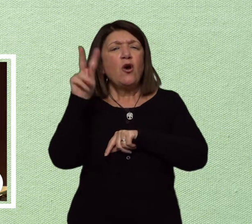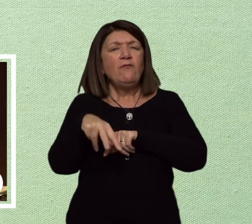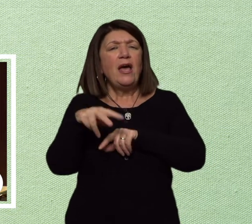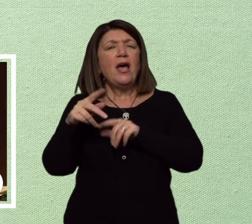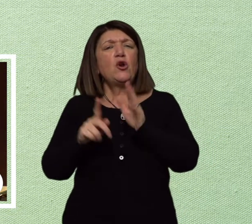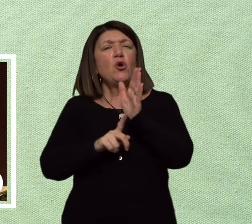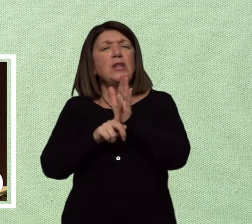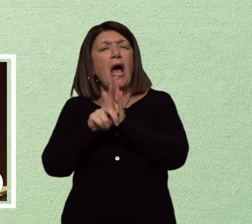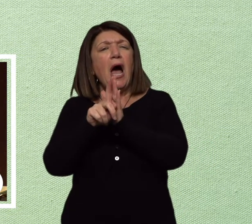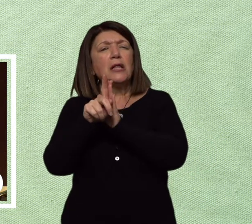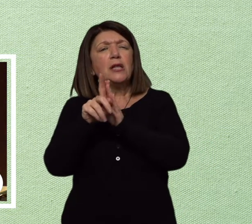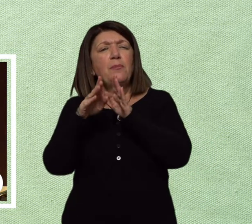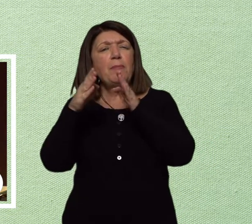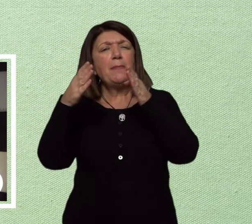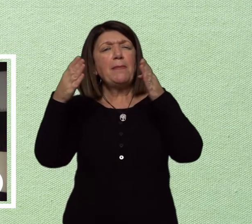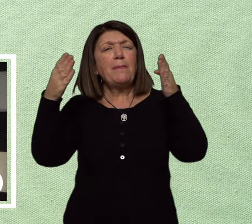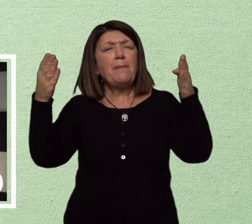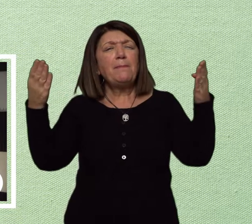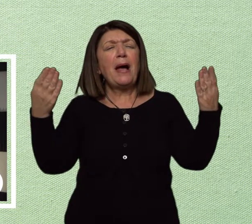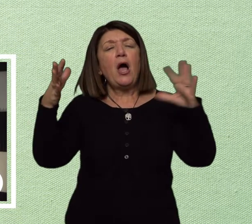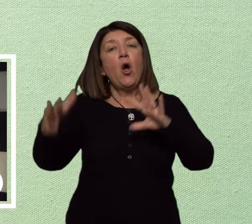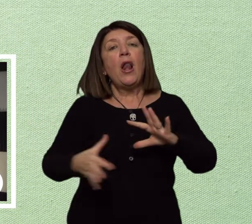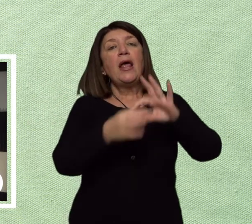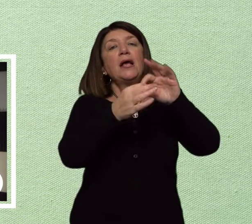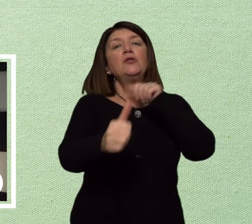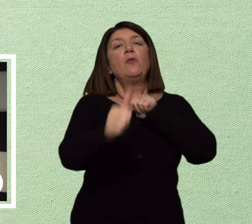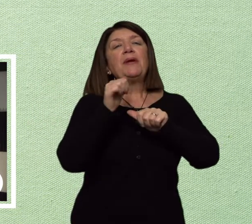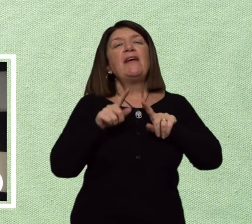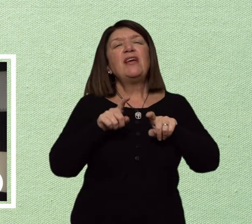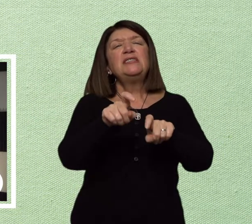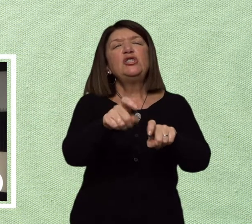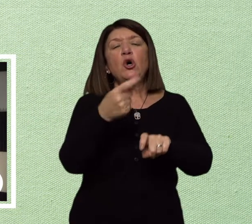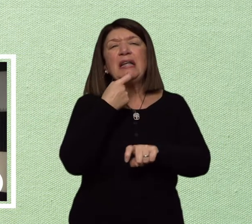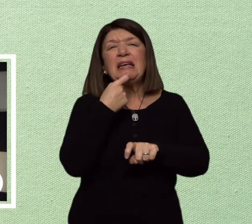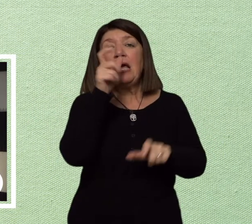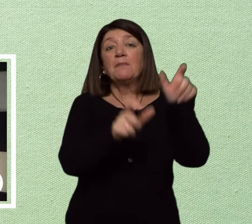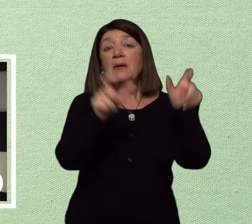che è l'effetto dello screening di prevenzione oncologica nelle donne con disabilità dove